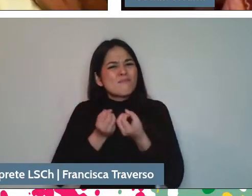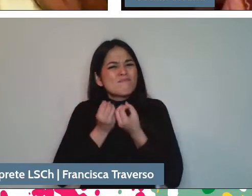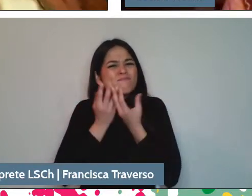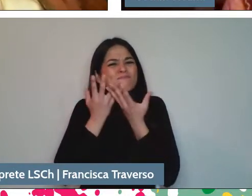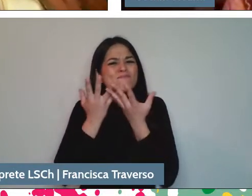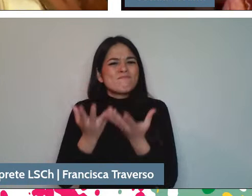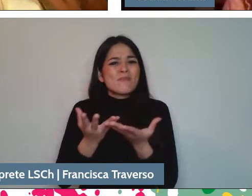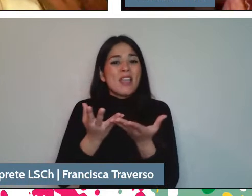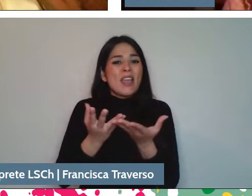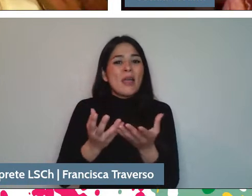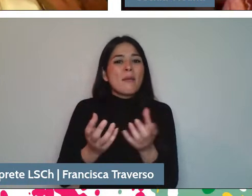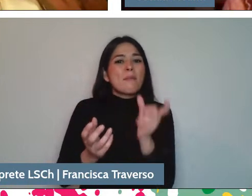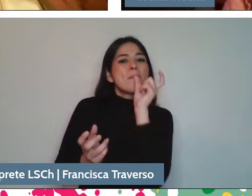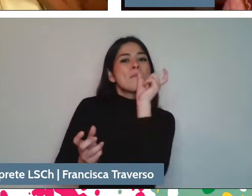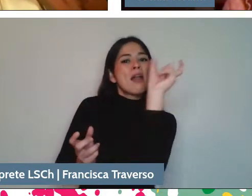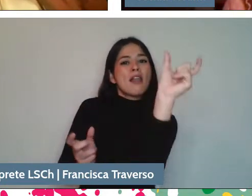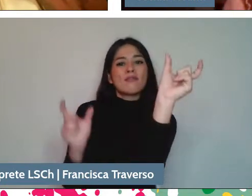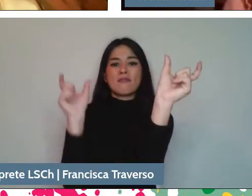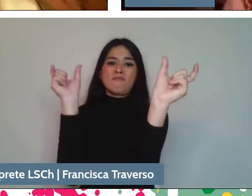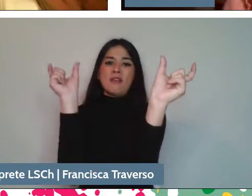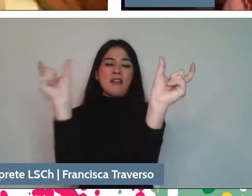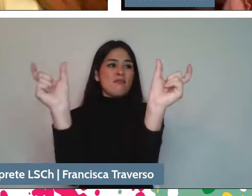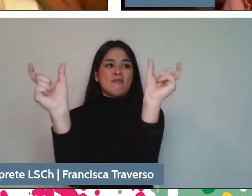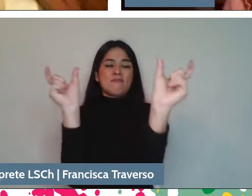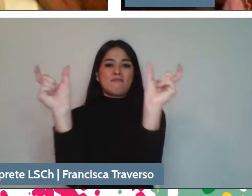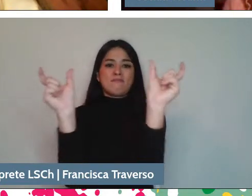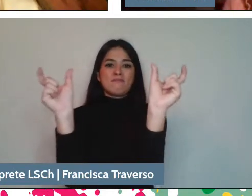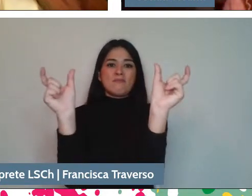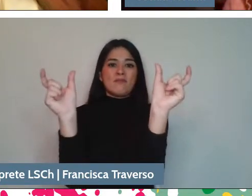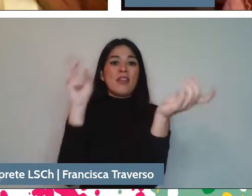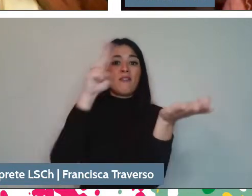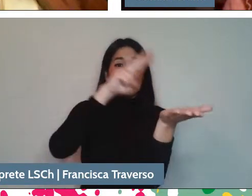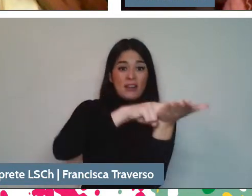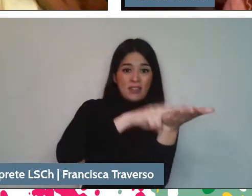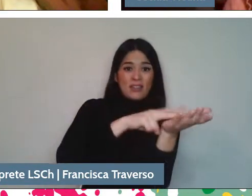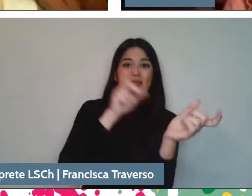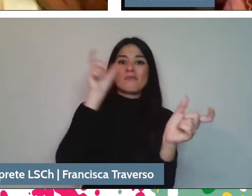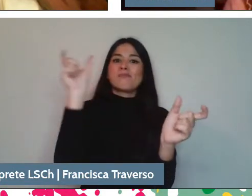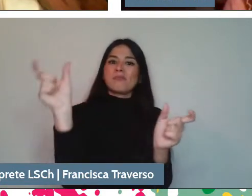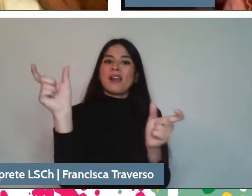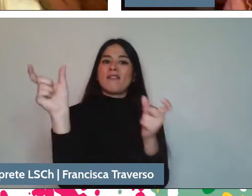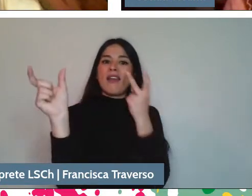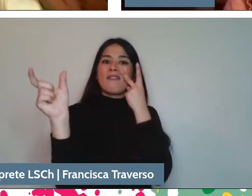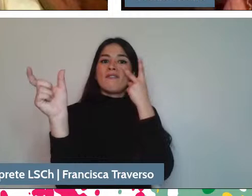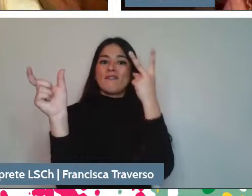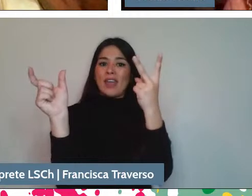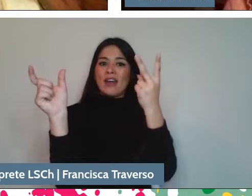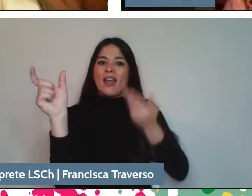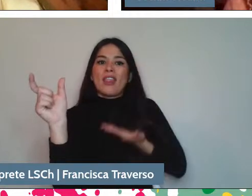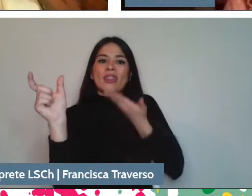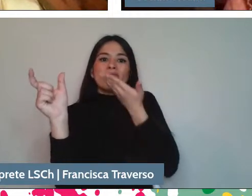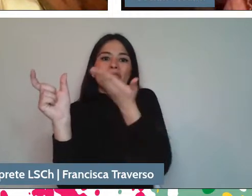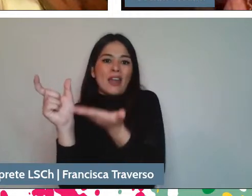Y pensaba en esta niña, que nos hablaras de esta niña, joven, chilena, que vive en un Santiago,